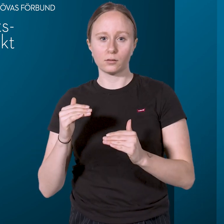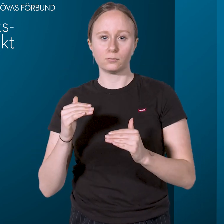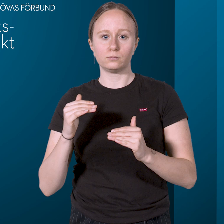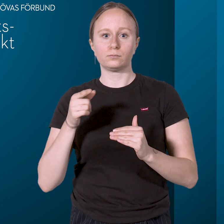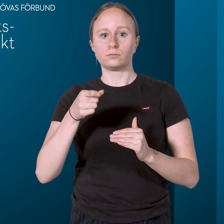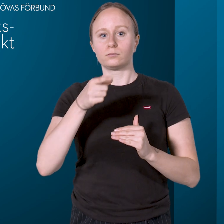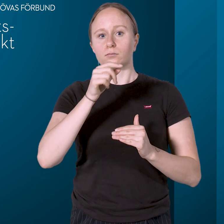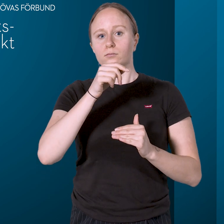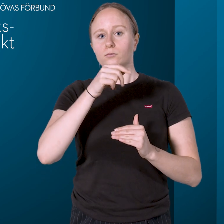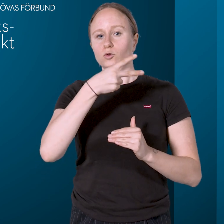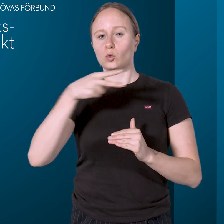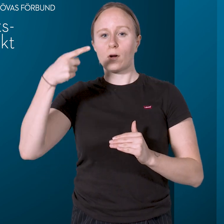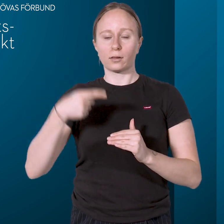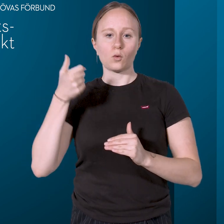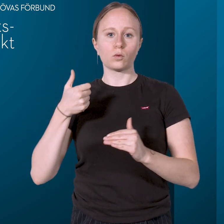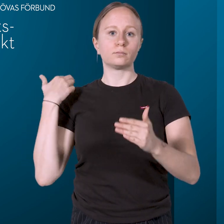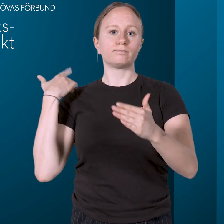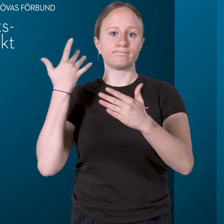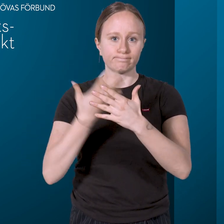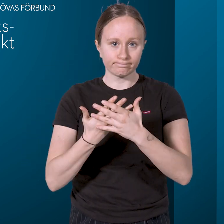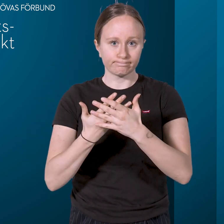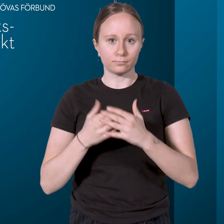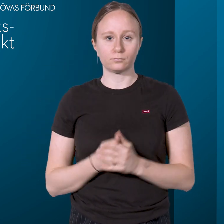med funktionsnedsättning sedan 2010.